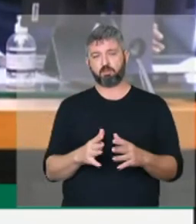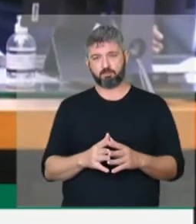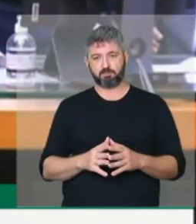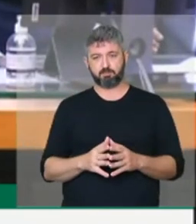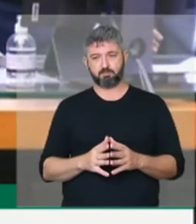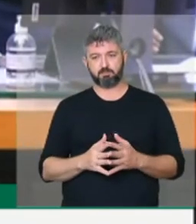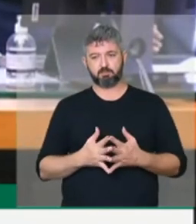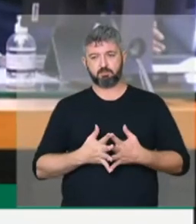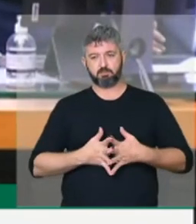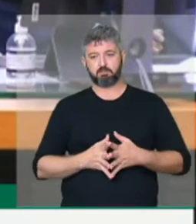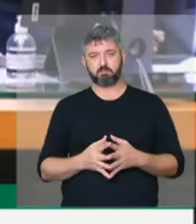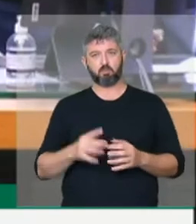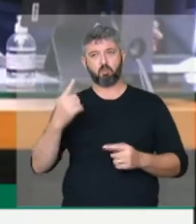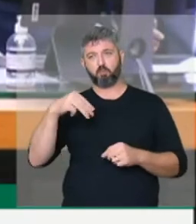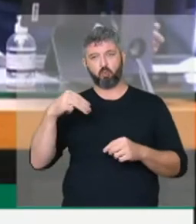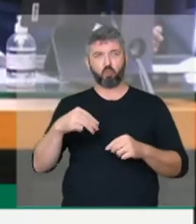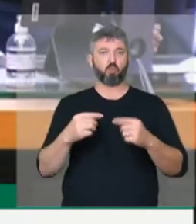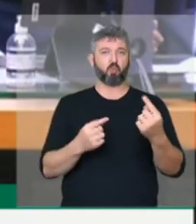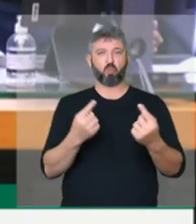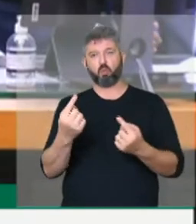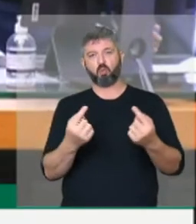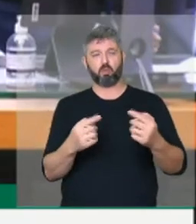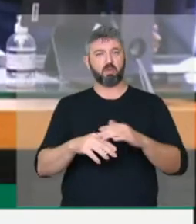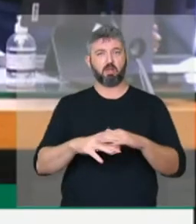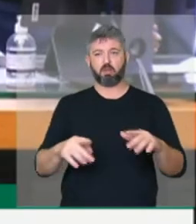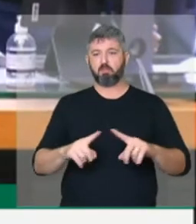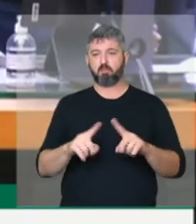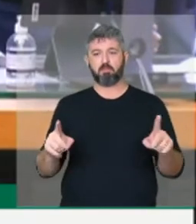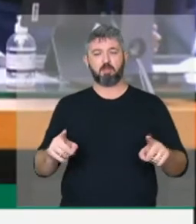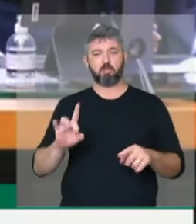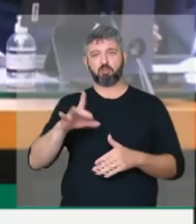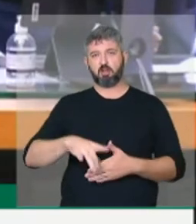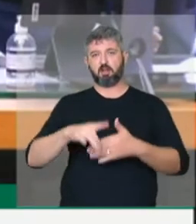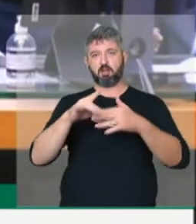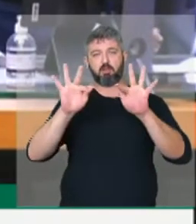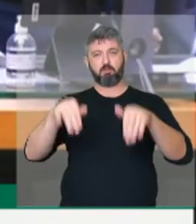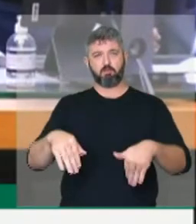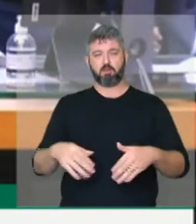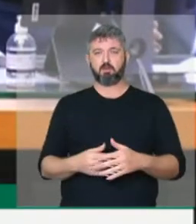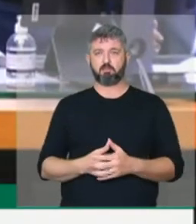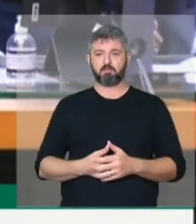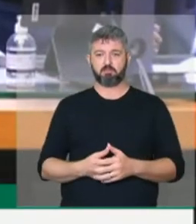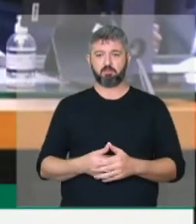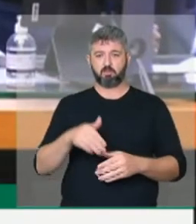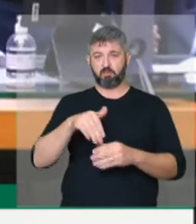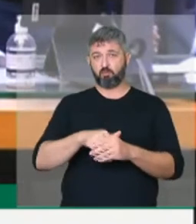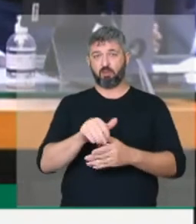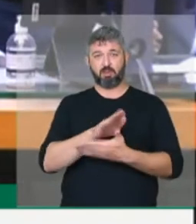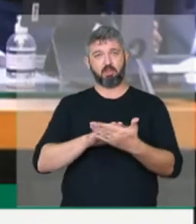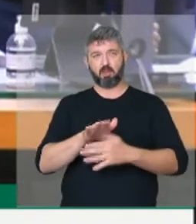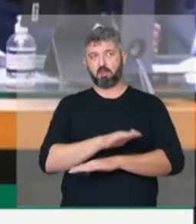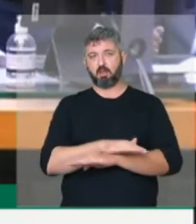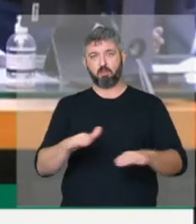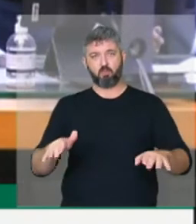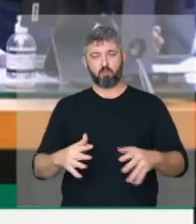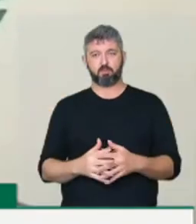LÍDERES AQUI. EU EVENTUALMENTE... DE UM OU OUTRO AQUI NO PLENÁRIO. É APENAS OUVIR OS LÍDERES E ENCERRAR A SESSÃO NÓS NÃO VAMOS VOTAR MAIS NADA. -- [DEPUTADO]: QUERO SÓ